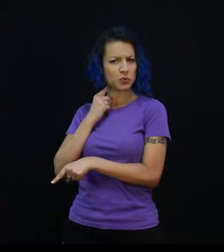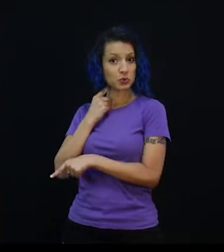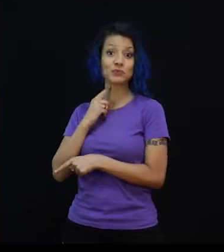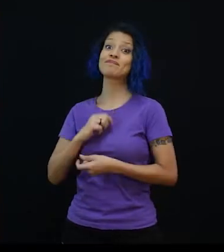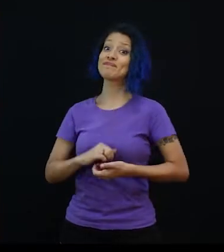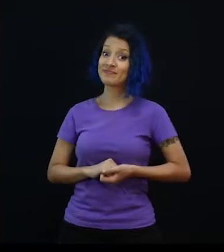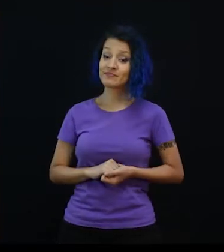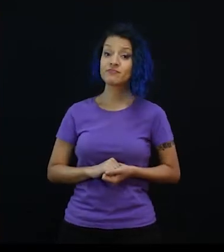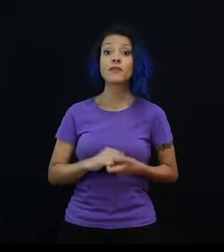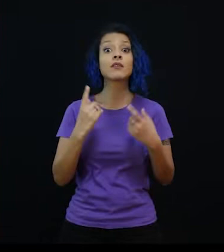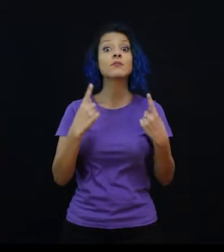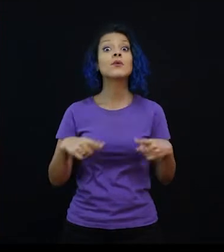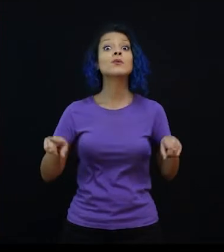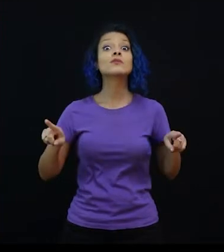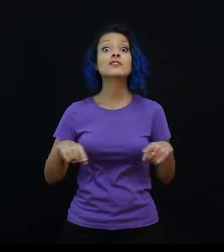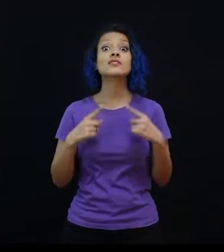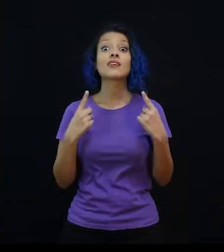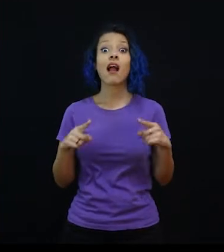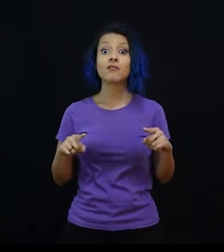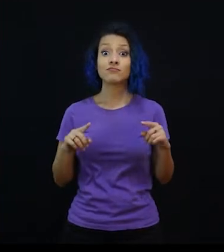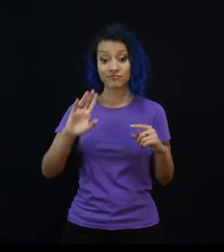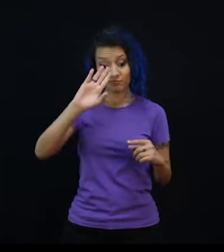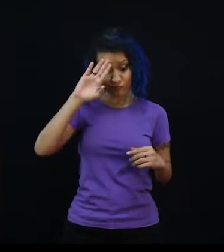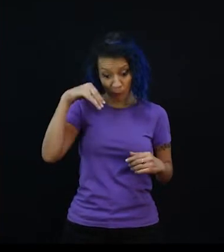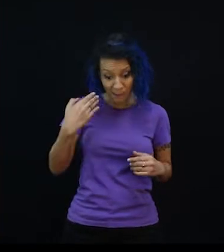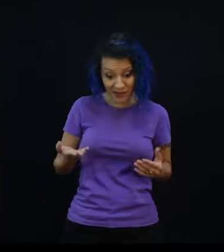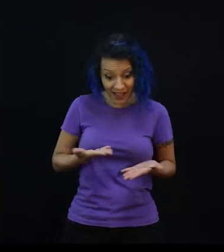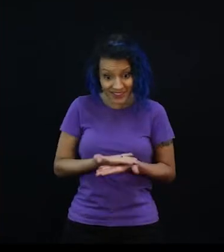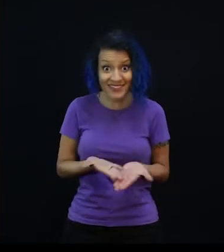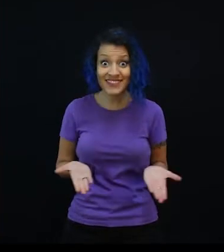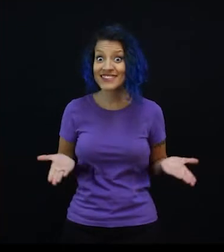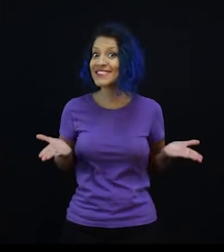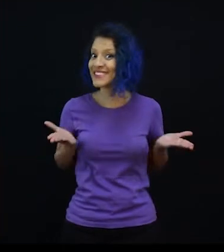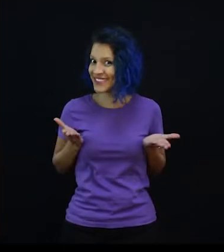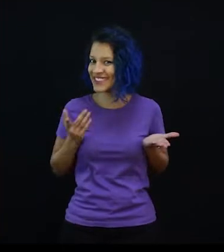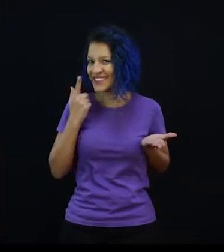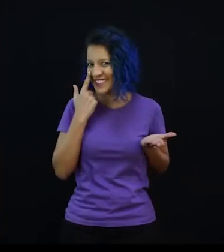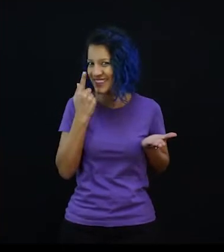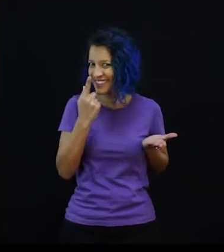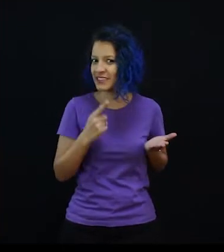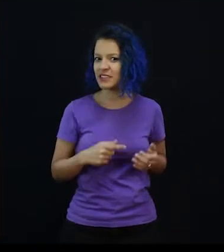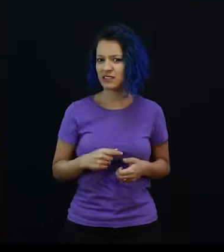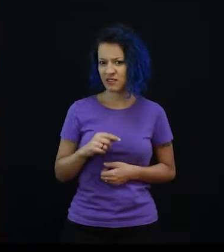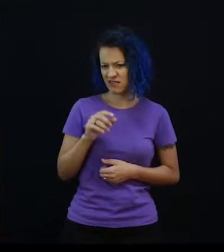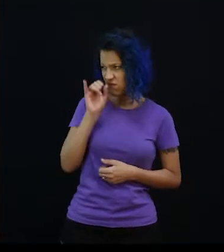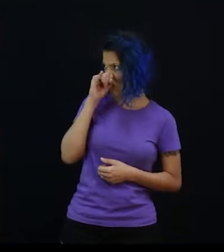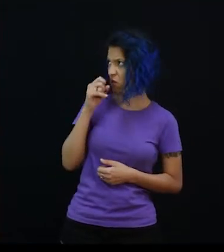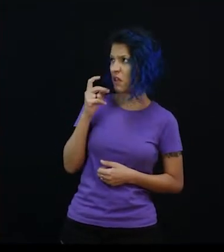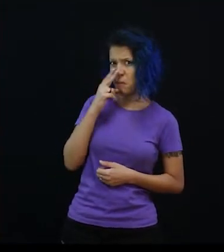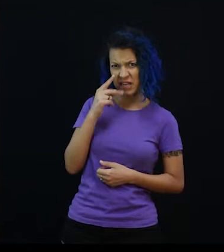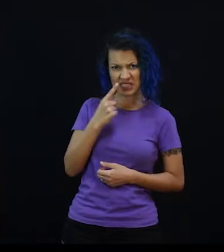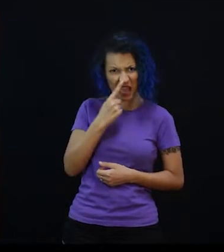A gente fez uma música para eles, não é, Madá? Madá é porquinha, estava cutucando o nariz, eu vi, pensa que eu não vi?